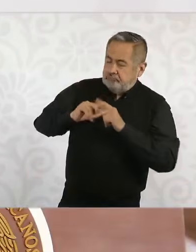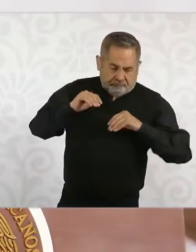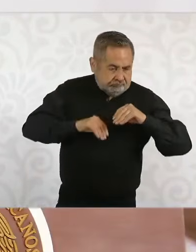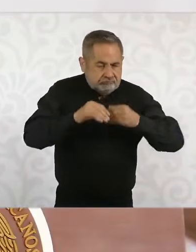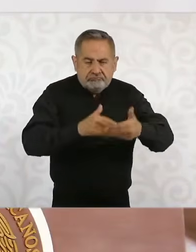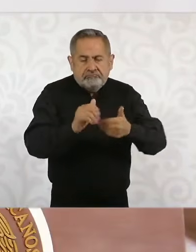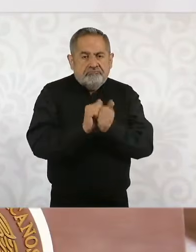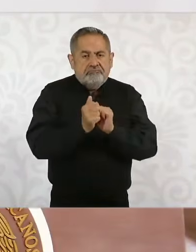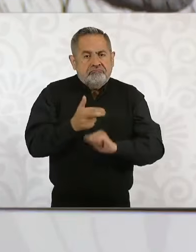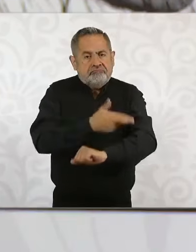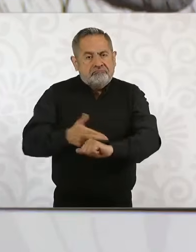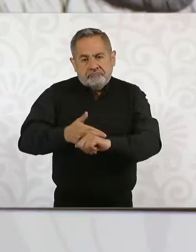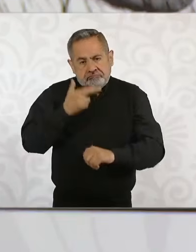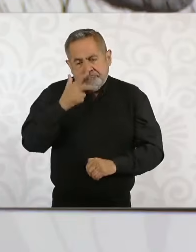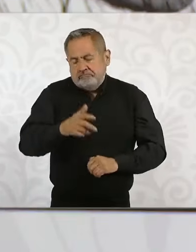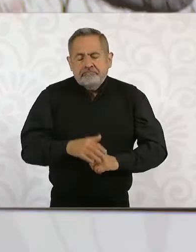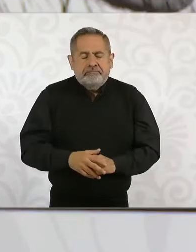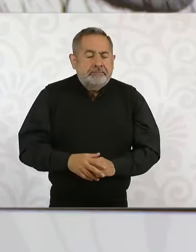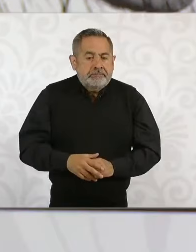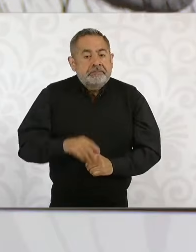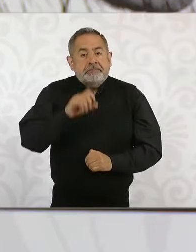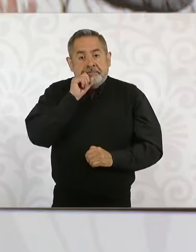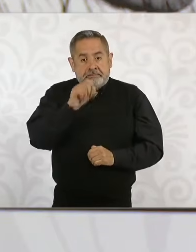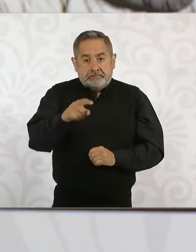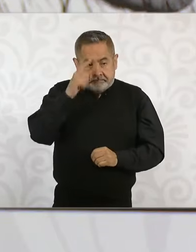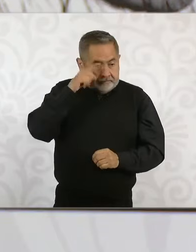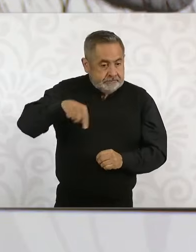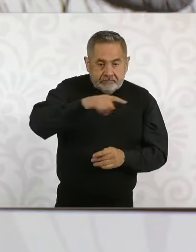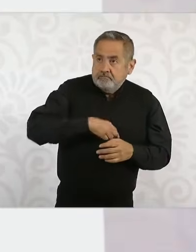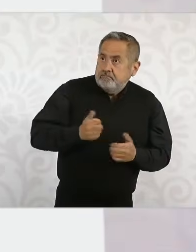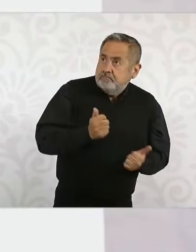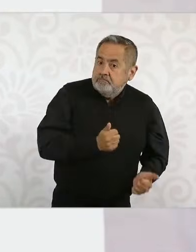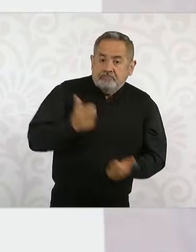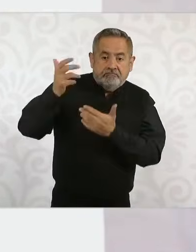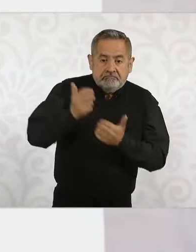Entonces es un hecho y además la facilidad de exportar incluso los medicamentos que